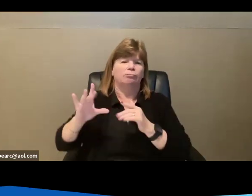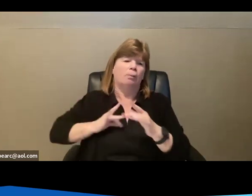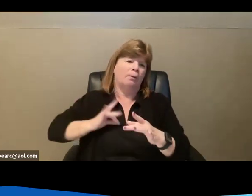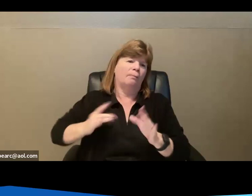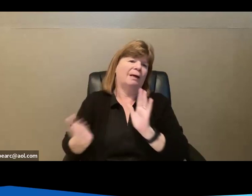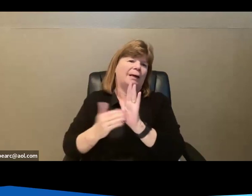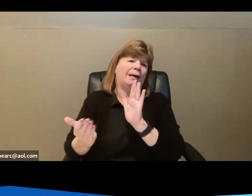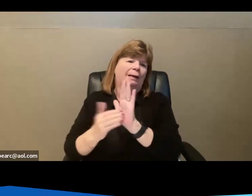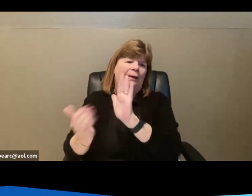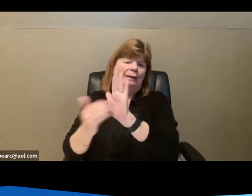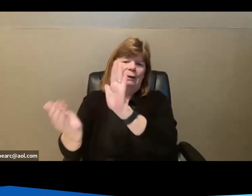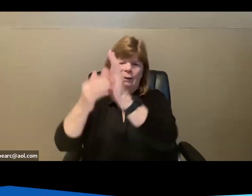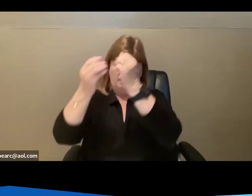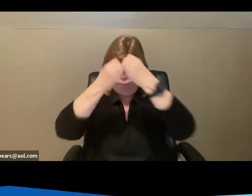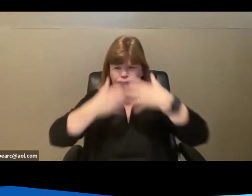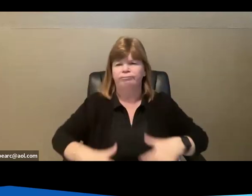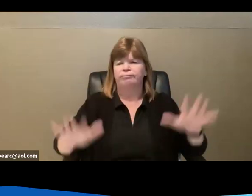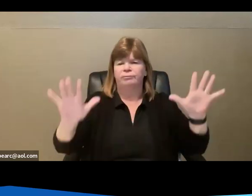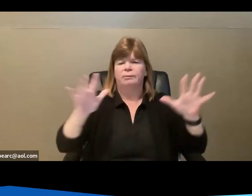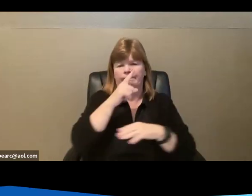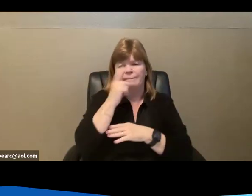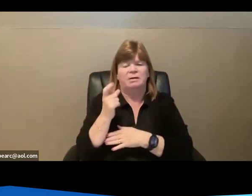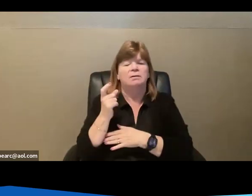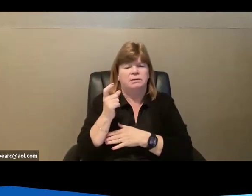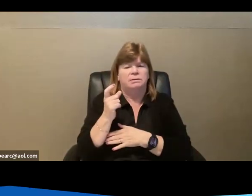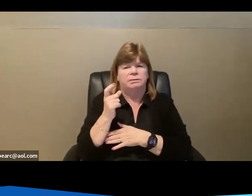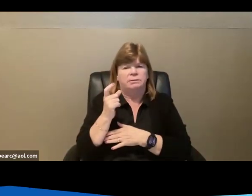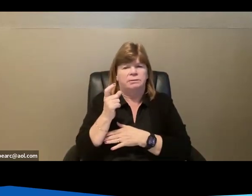se descontrolara en sus cuerpos porque el sistema nervioso